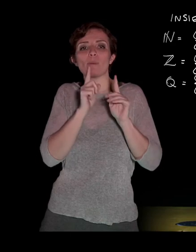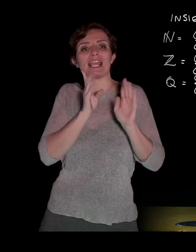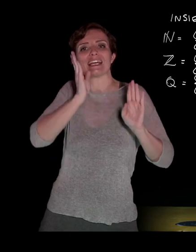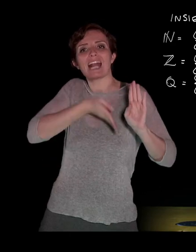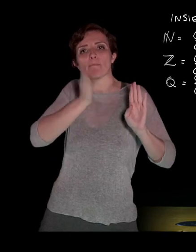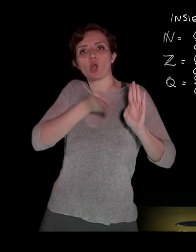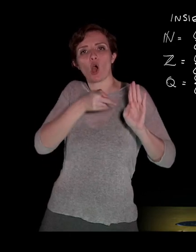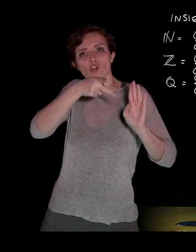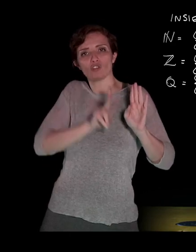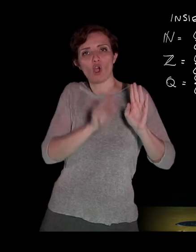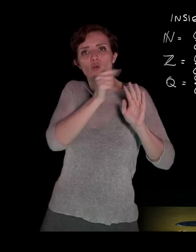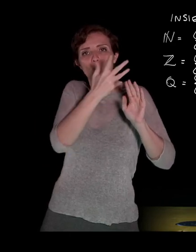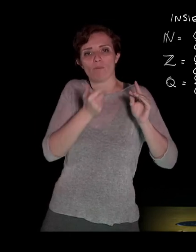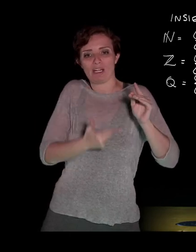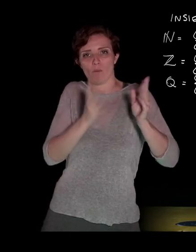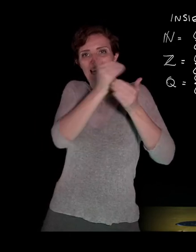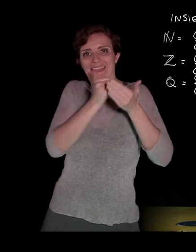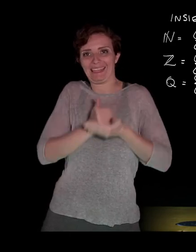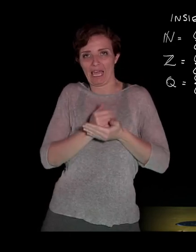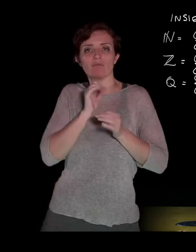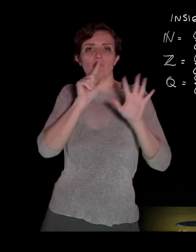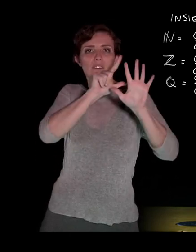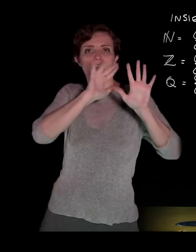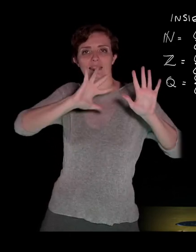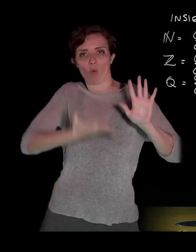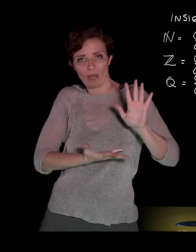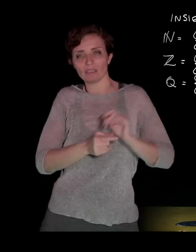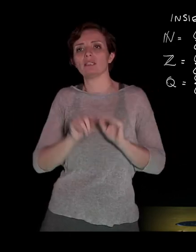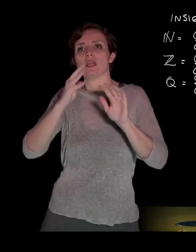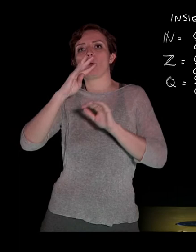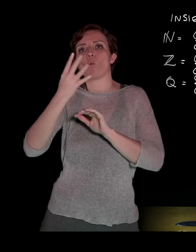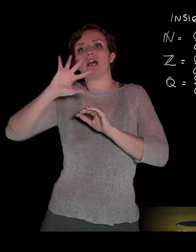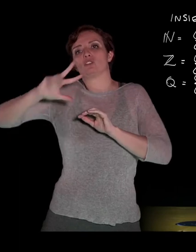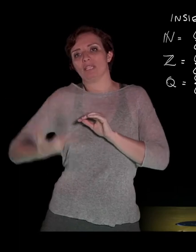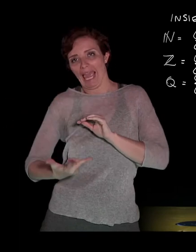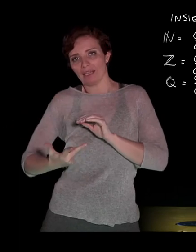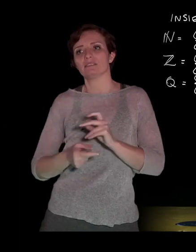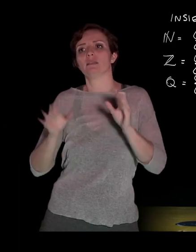Quindi per esempio 7/5, 4/3, ma anche -5/4 e così via.